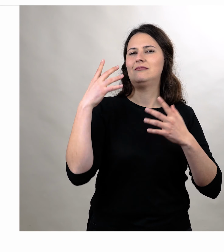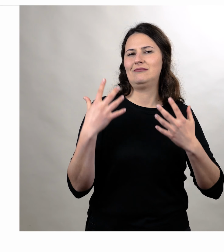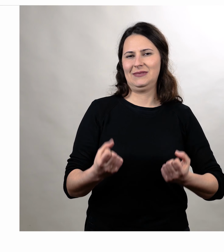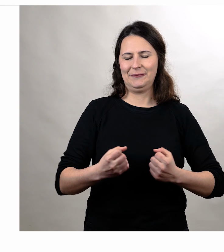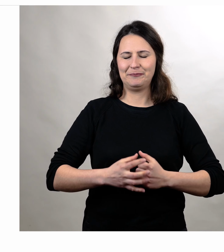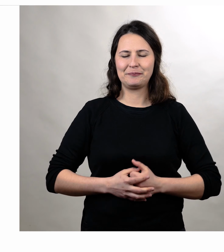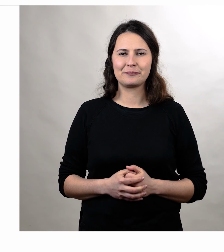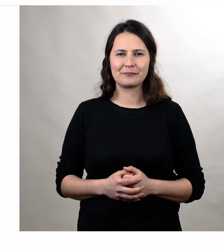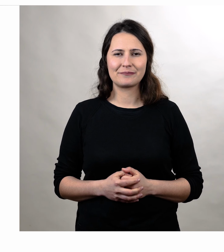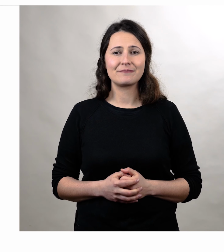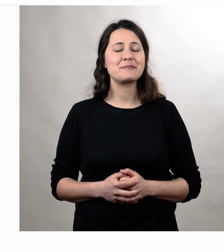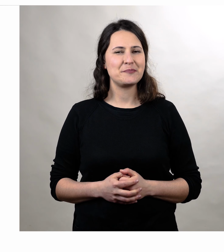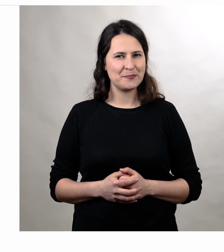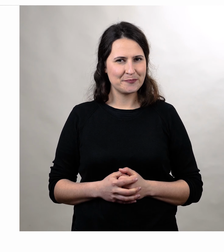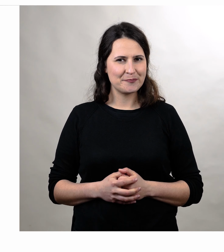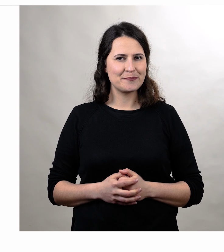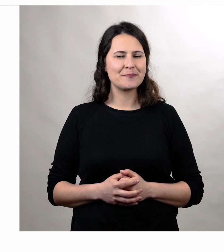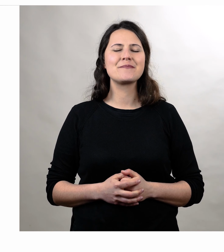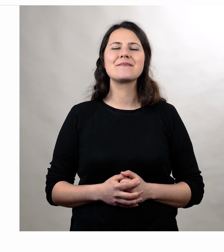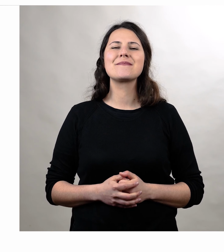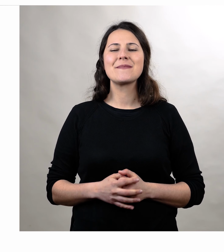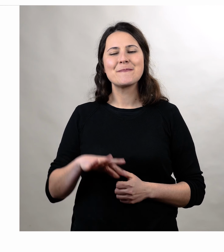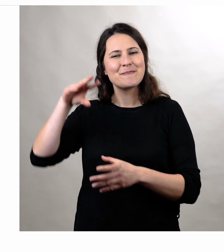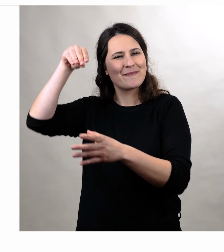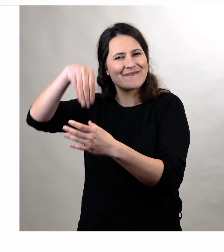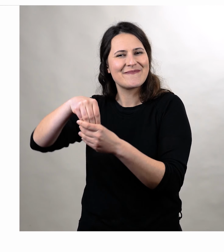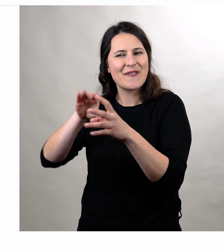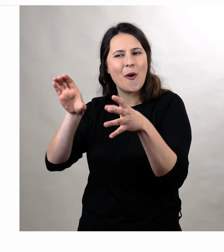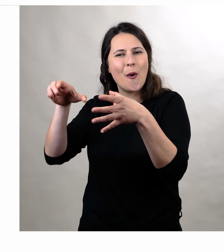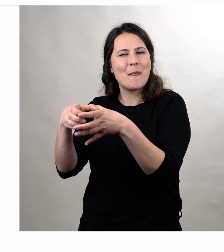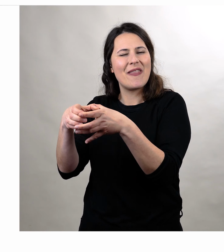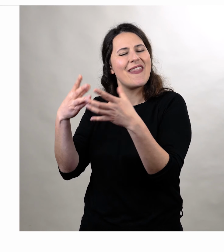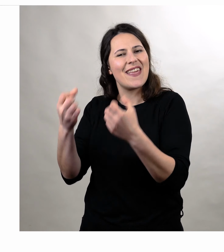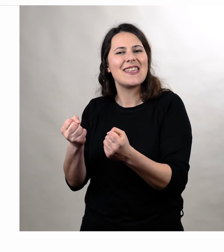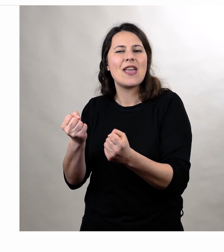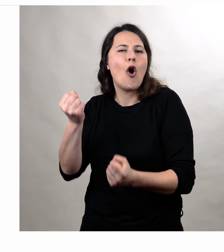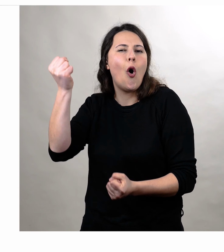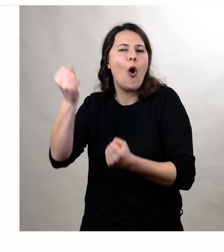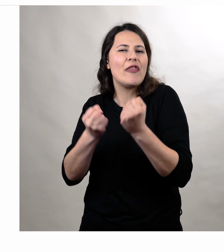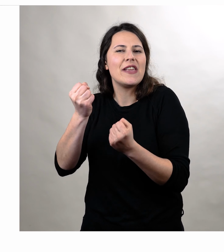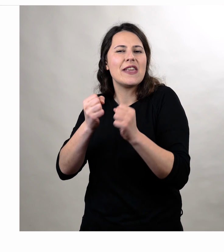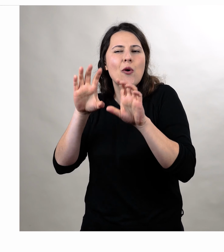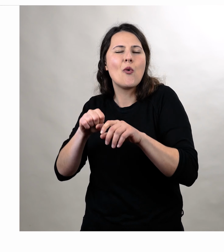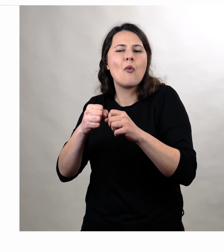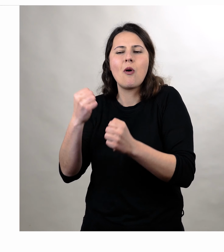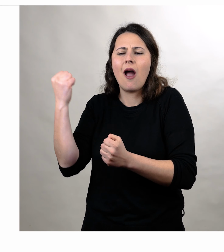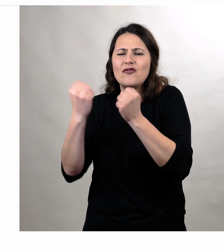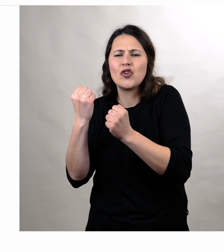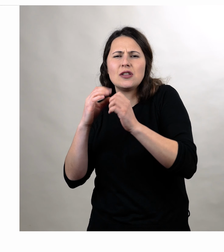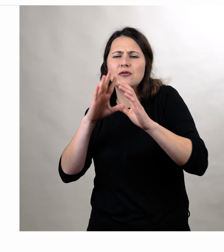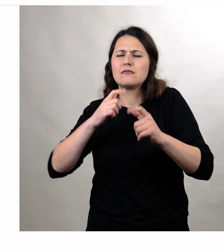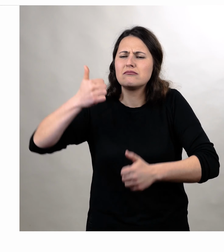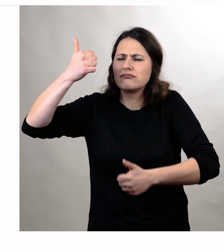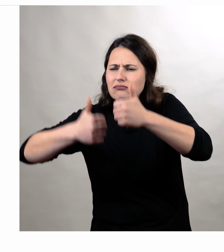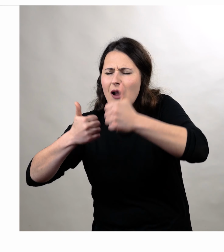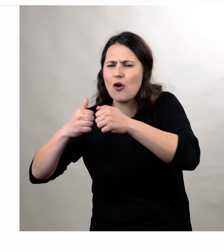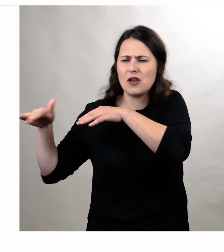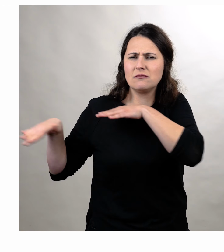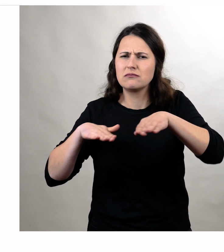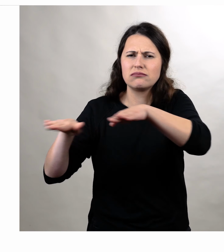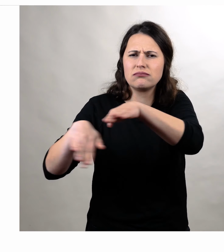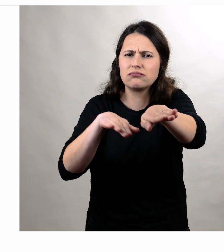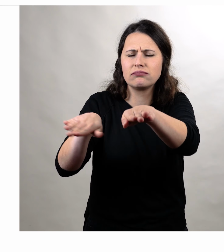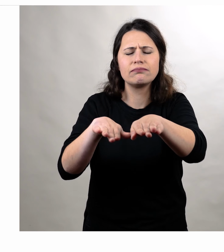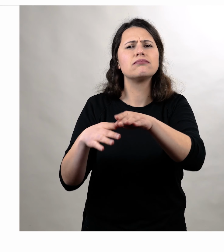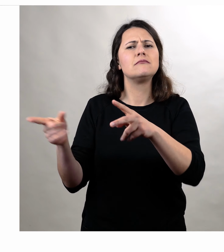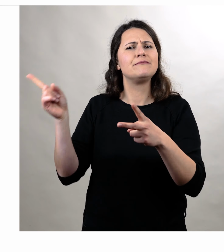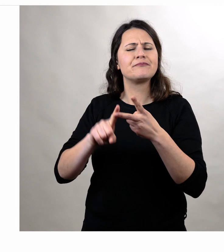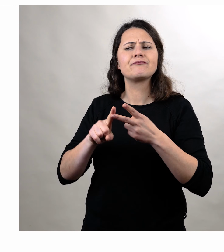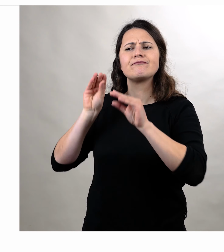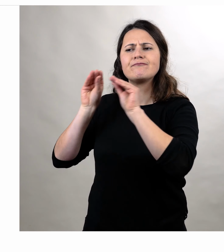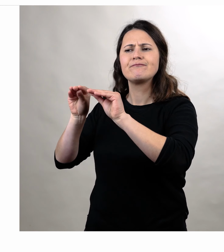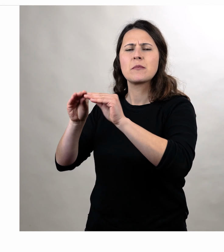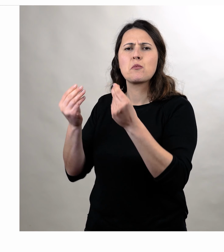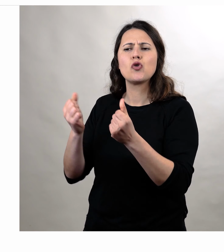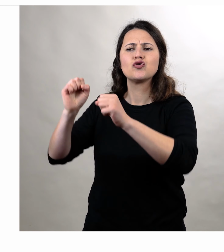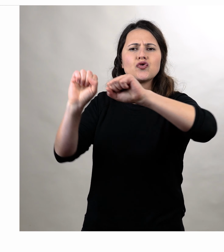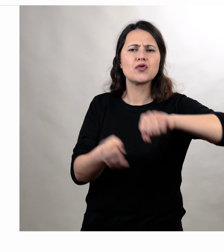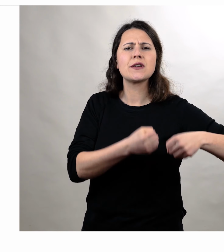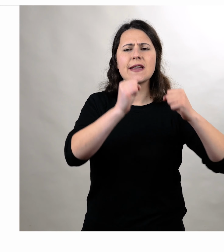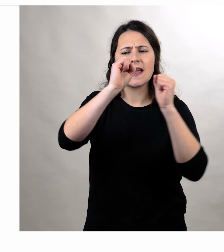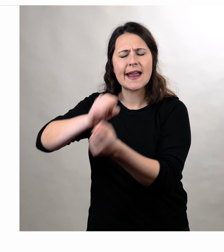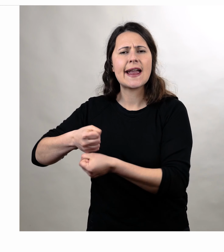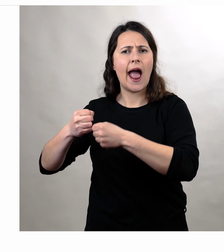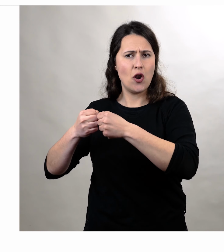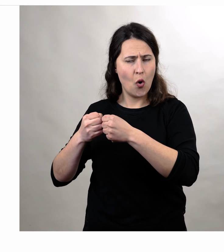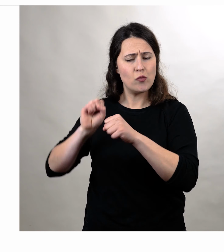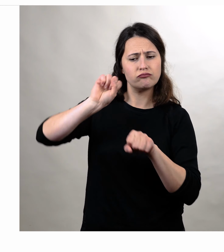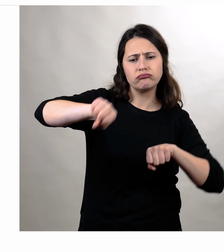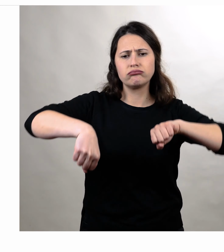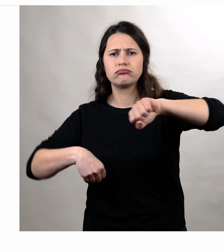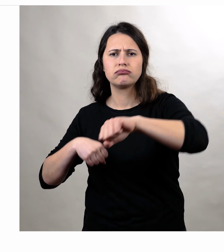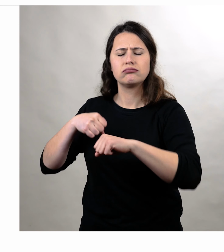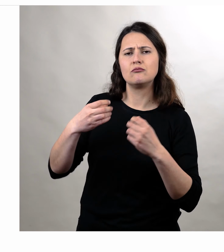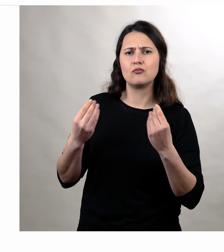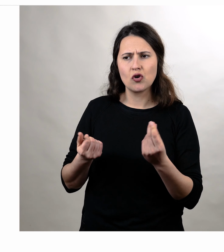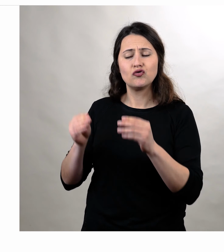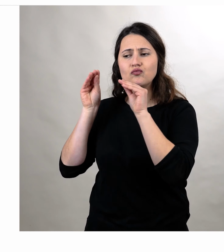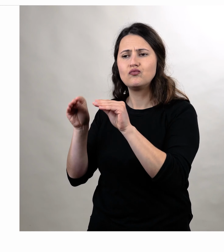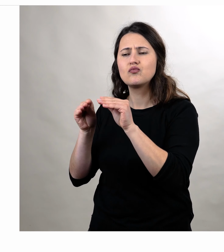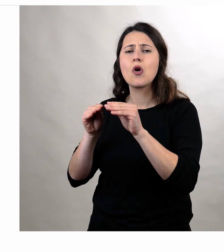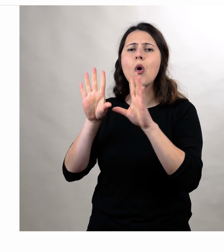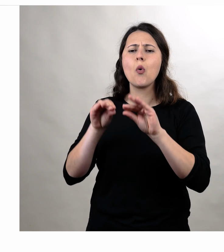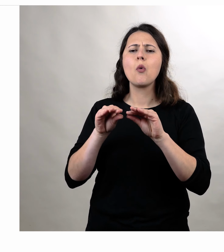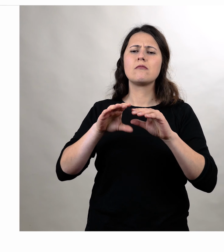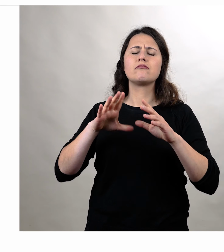Μεταξύ αυτών περιλαμβάνονται οδηγοί αγωνιστικών αυτοκινήτων, εκπαιδευτές κανό και σχεδίας, εκπαιδευτές φουσκωτής βάρκας,